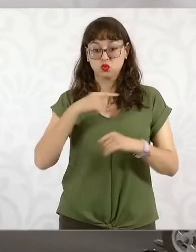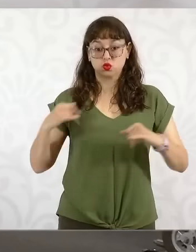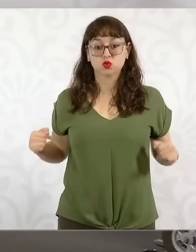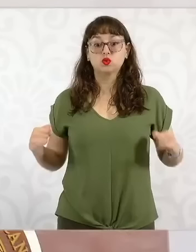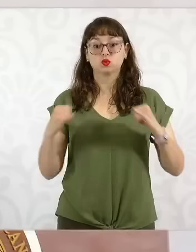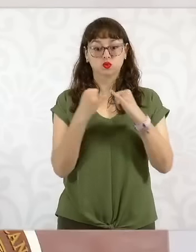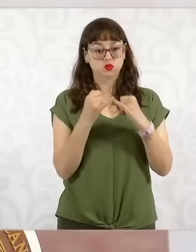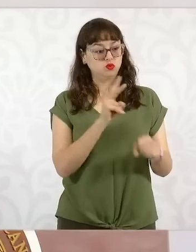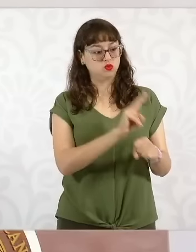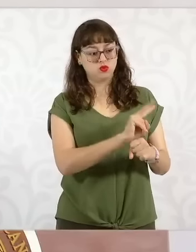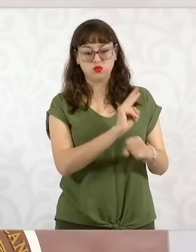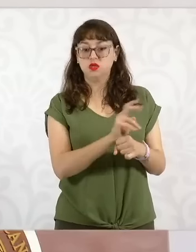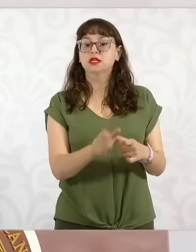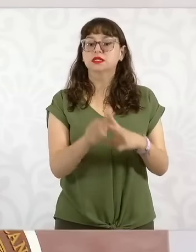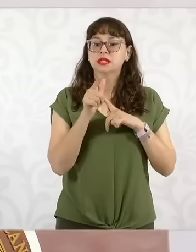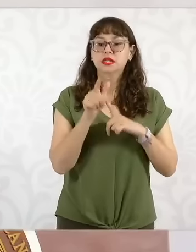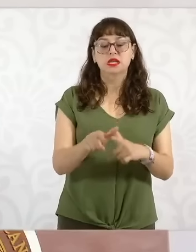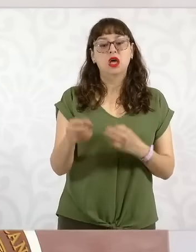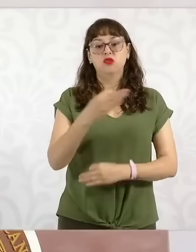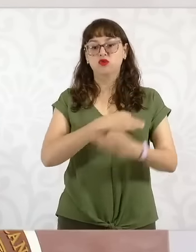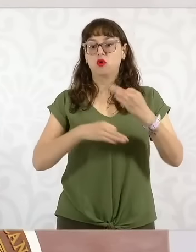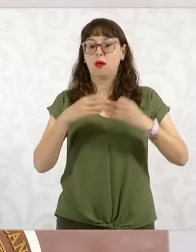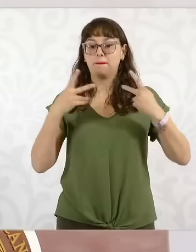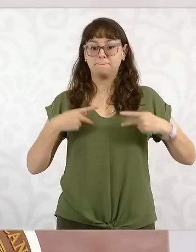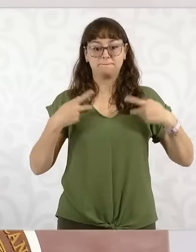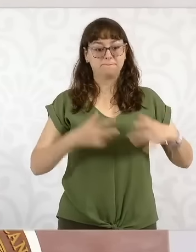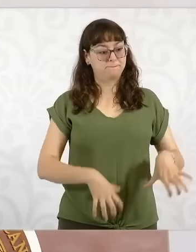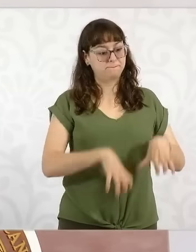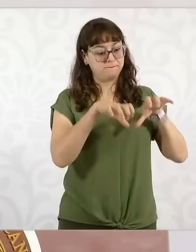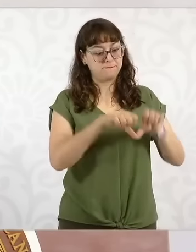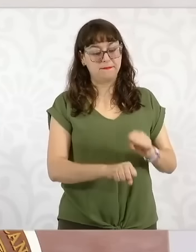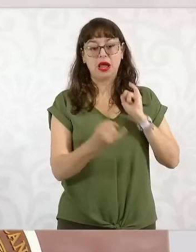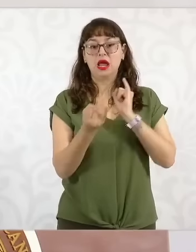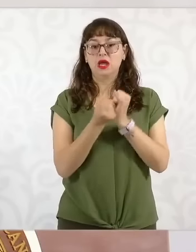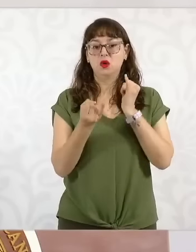para localizar y detener a todos los integrantes, así como para identificar sus redes financieras,